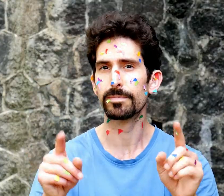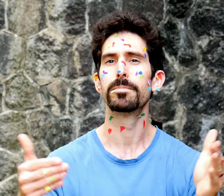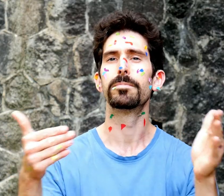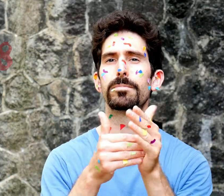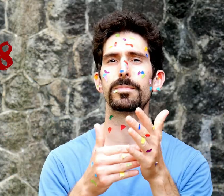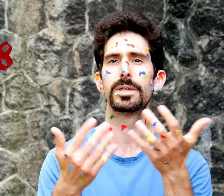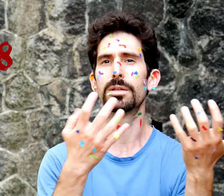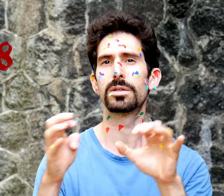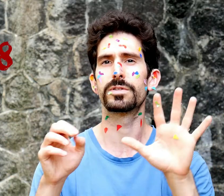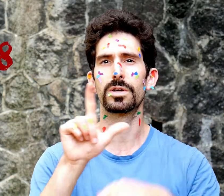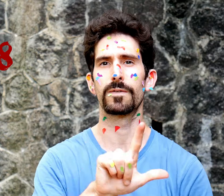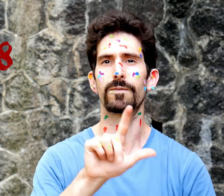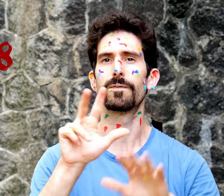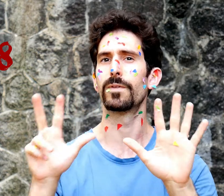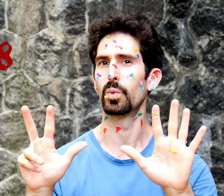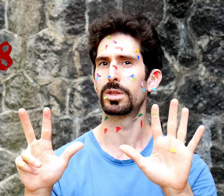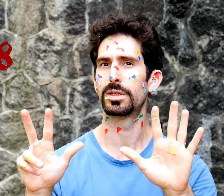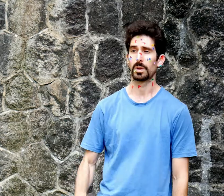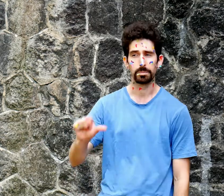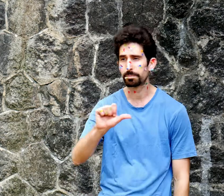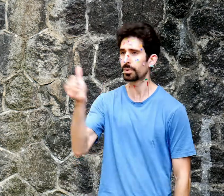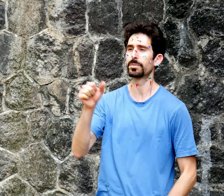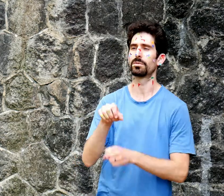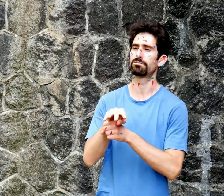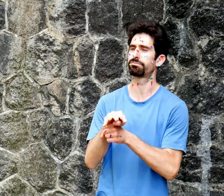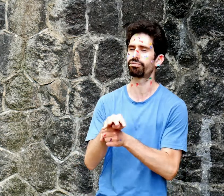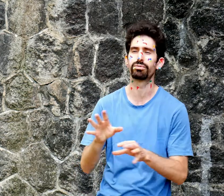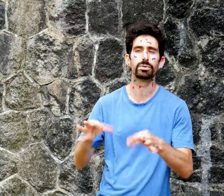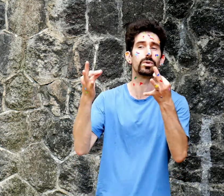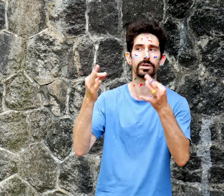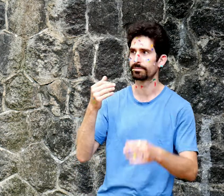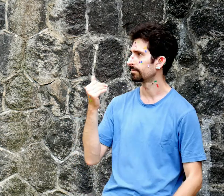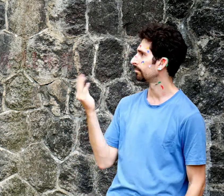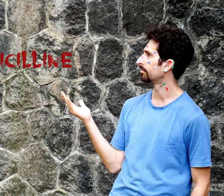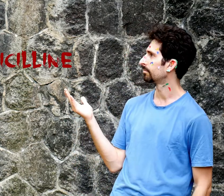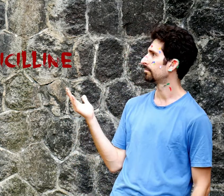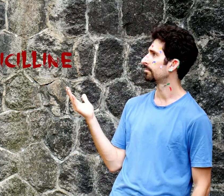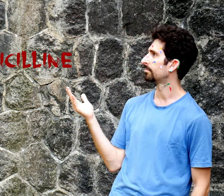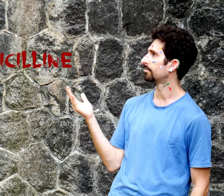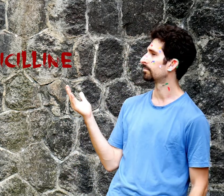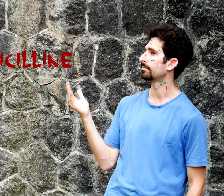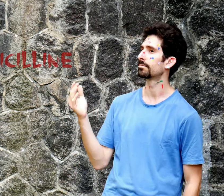En 1928, a été découvert le premier antibiotique. La pénicilline.